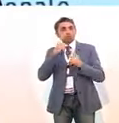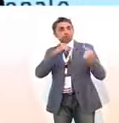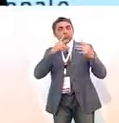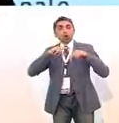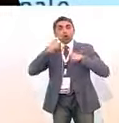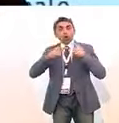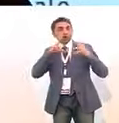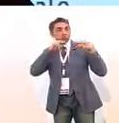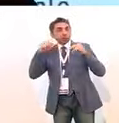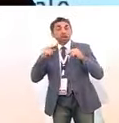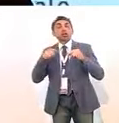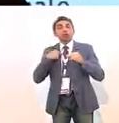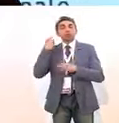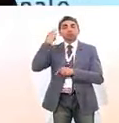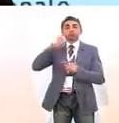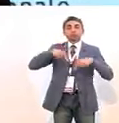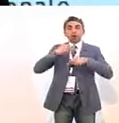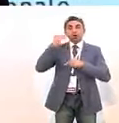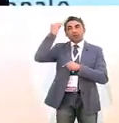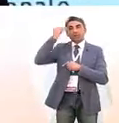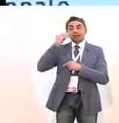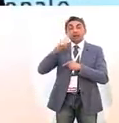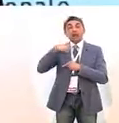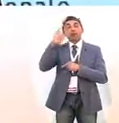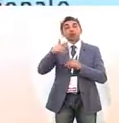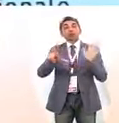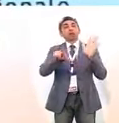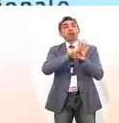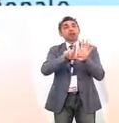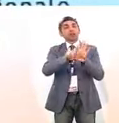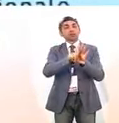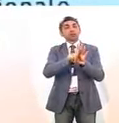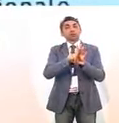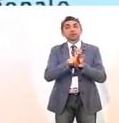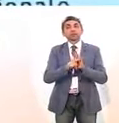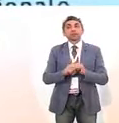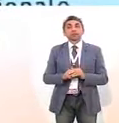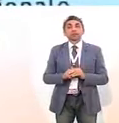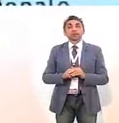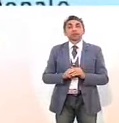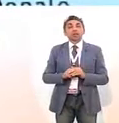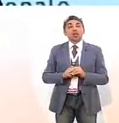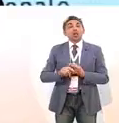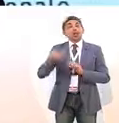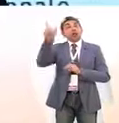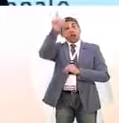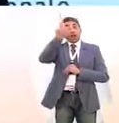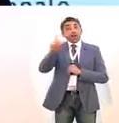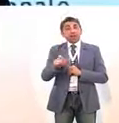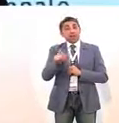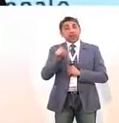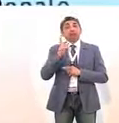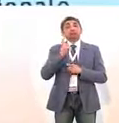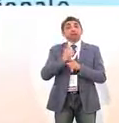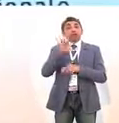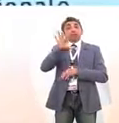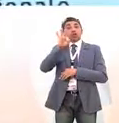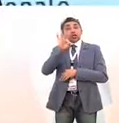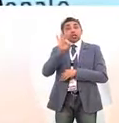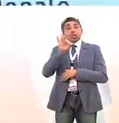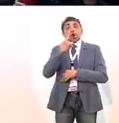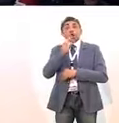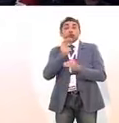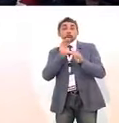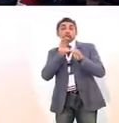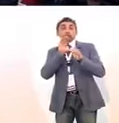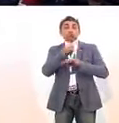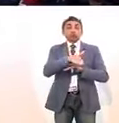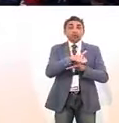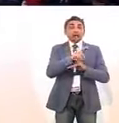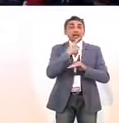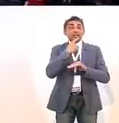Noi pensiamo che per la prossima legislatura o l’Italia sceglie di superare i vincoli